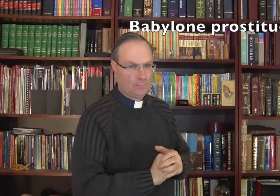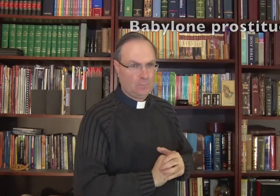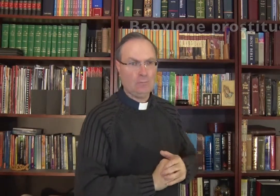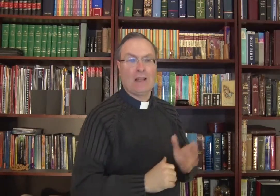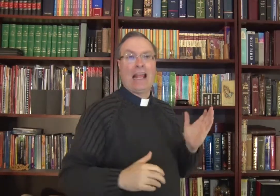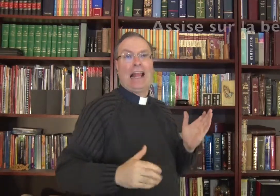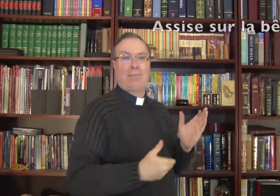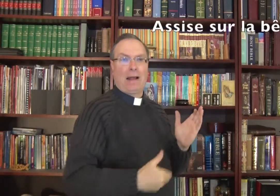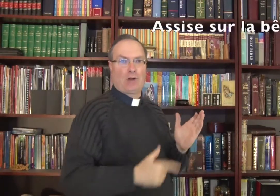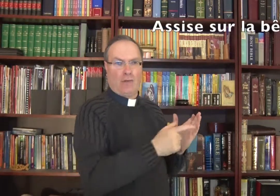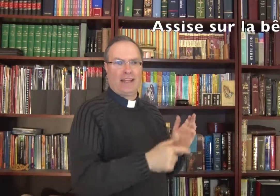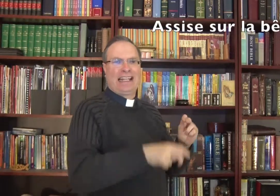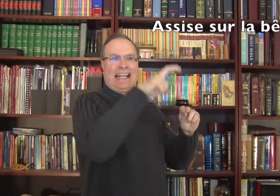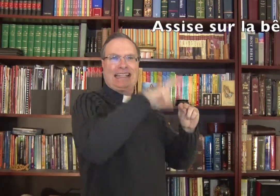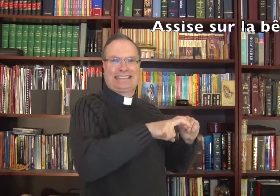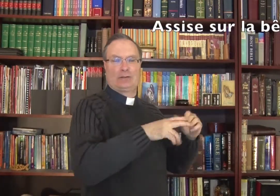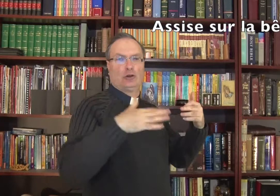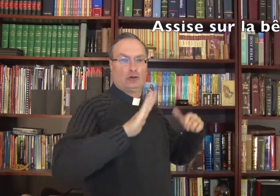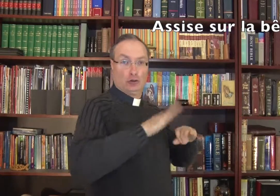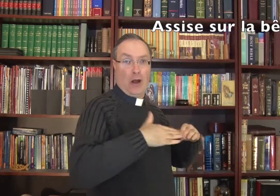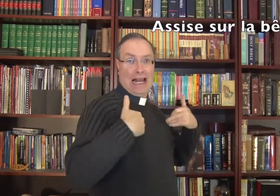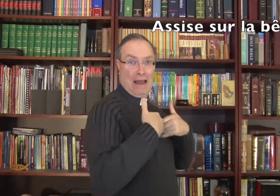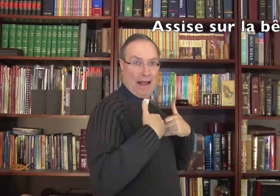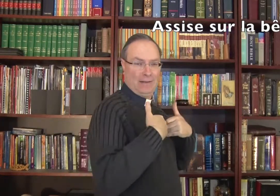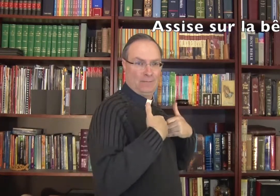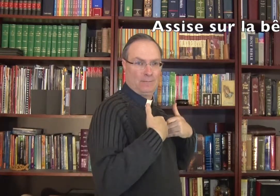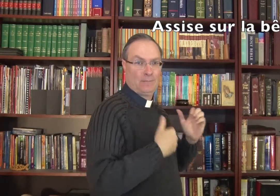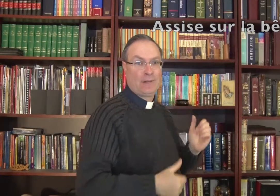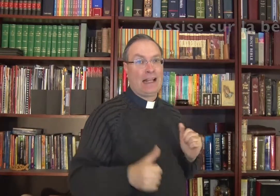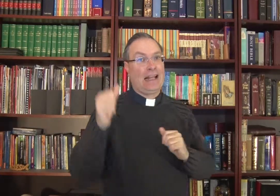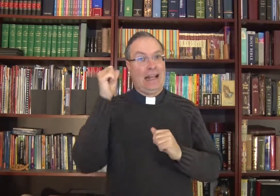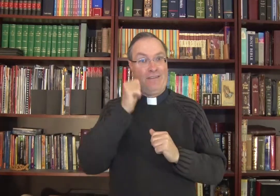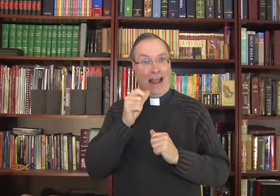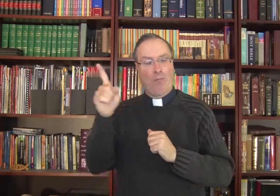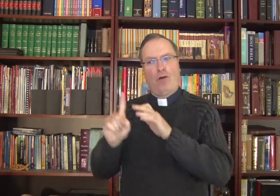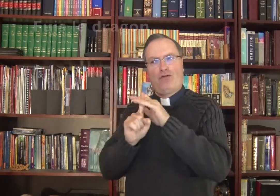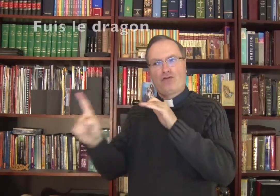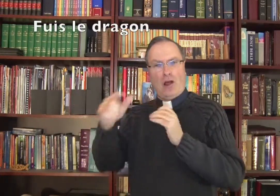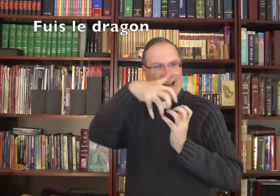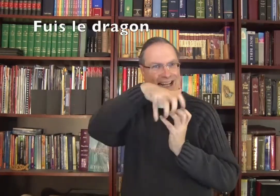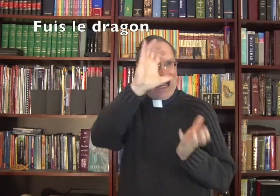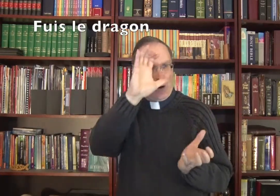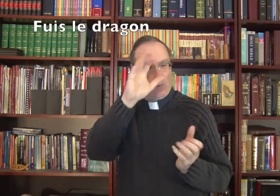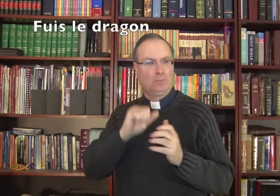Babylone - Assise sur la bête La femme - Fuis le dragon